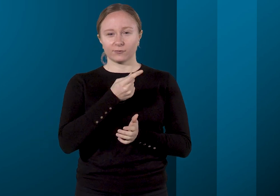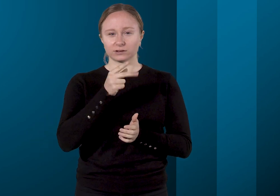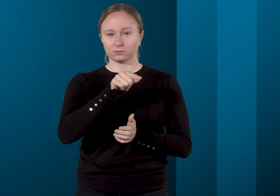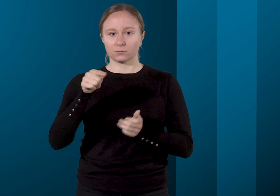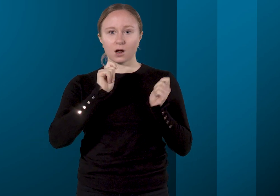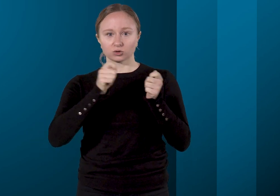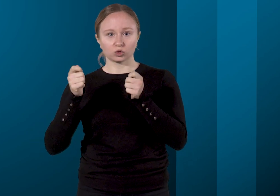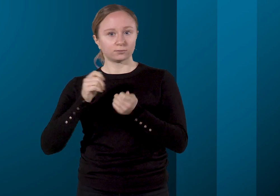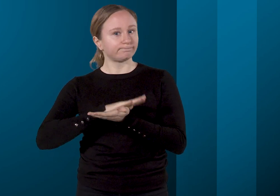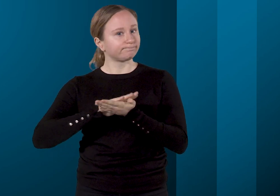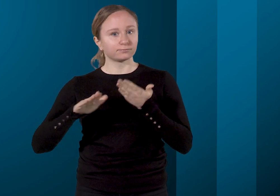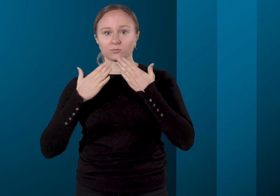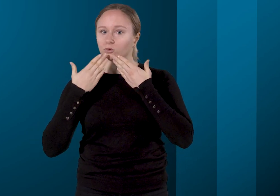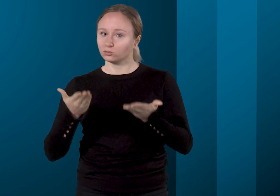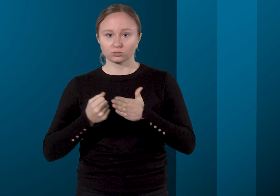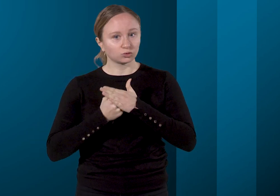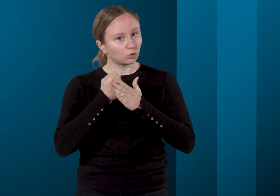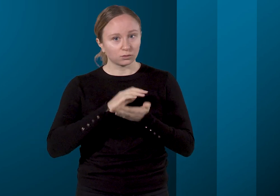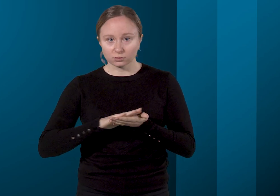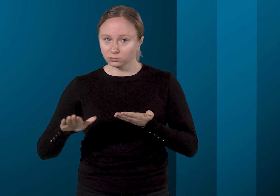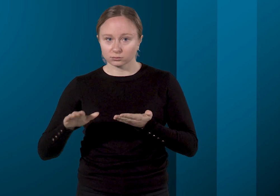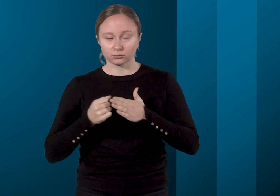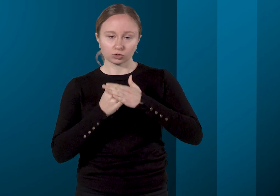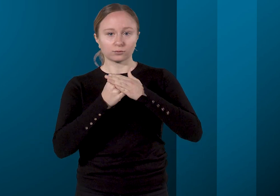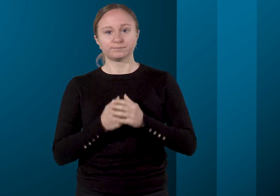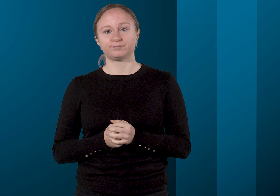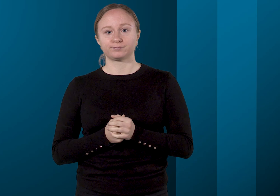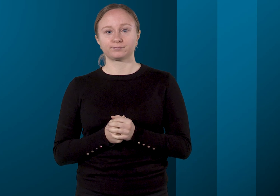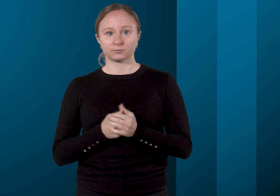Vissa funktioner har trots ansökningar inte beviljas några understöd alls, -